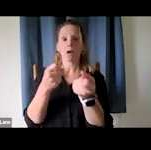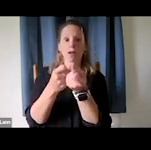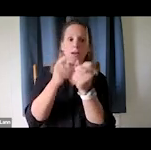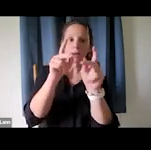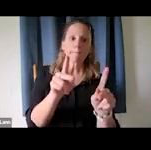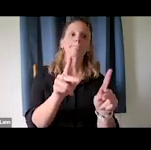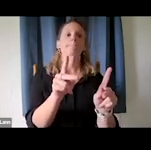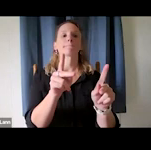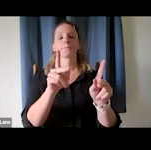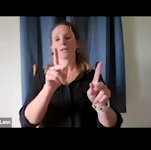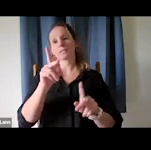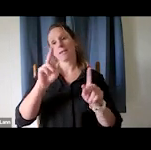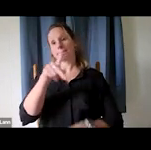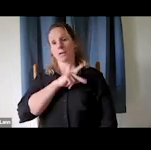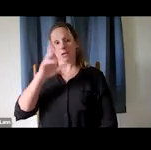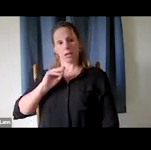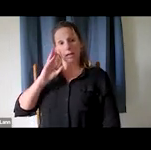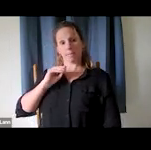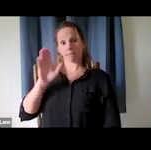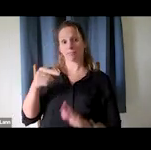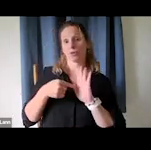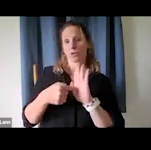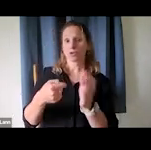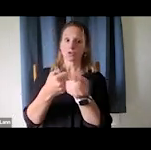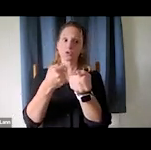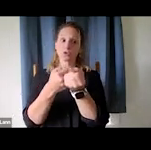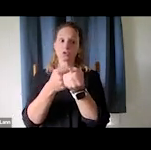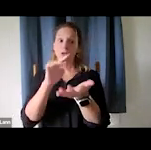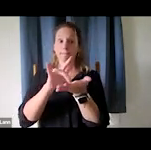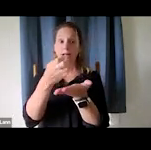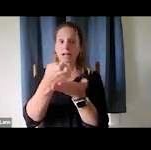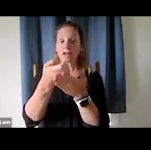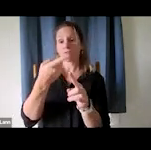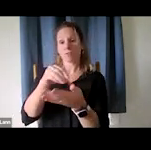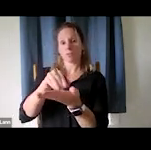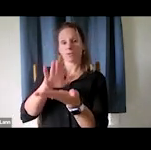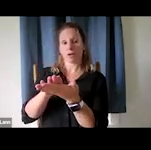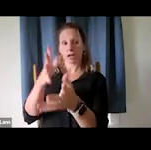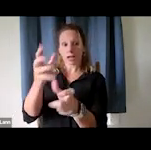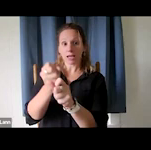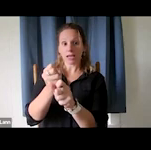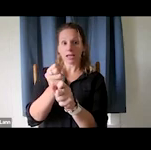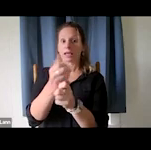de las experiencias personales de la persona, la presentación de pruebas médicas de apoyo del expediente y la obtención de fuentes colaterales